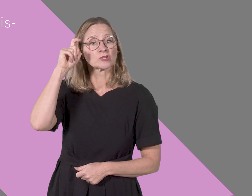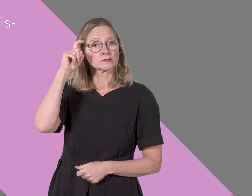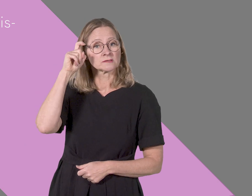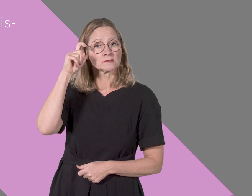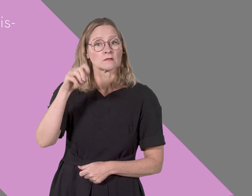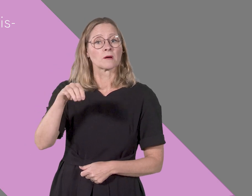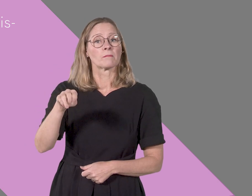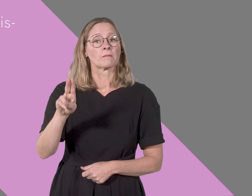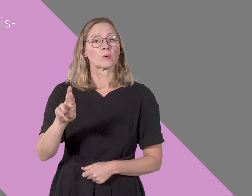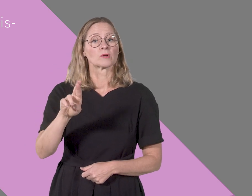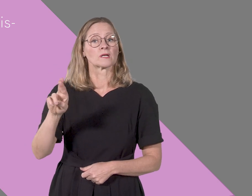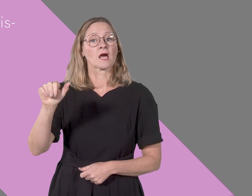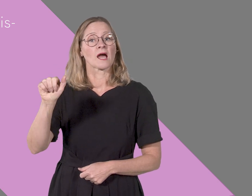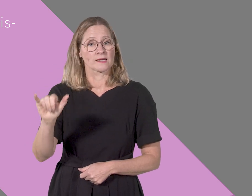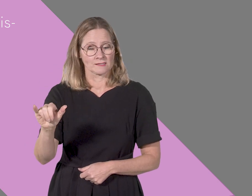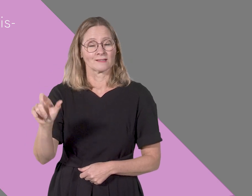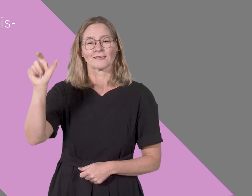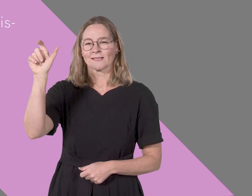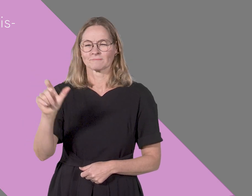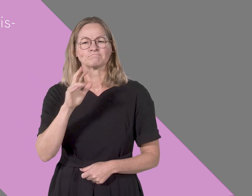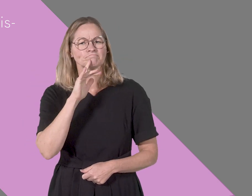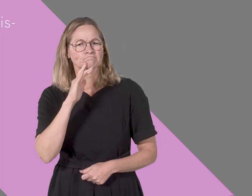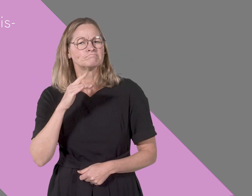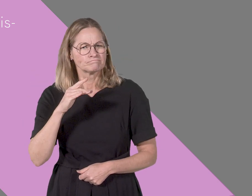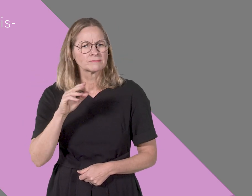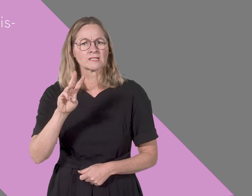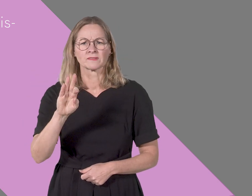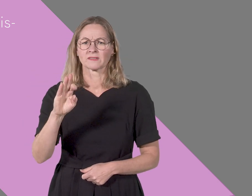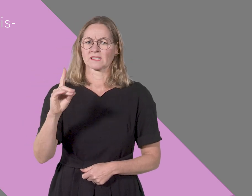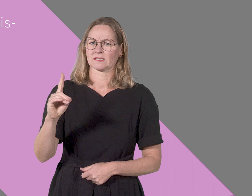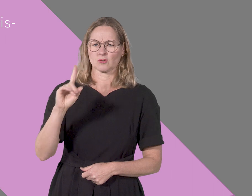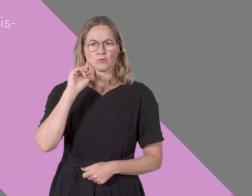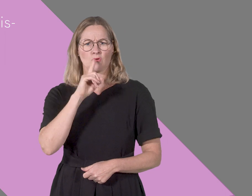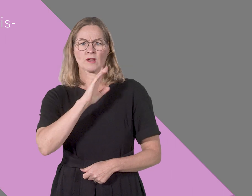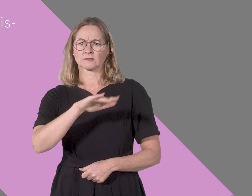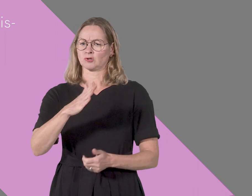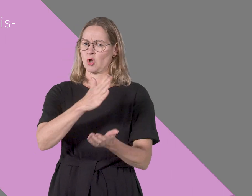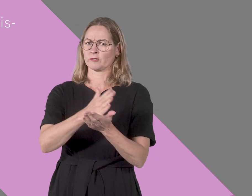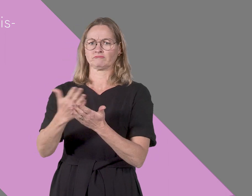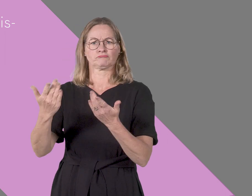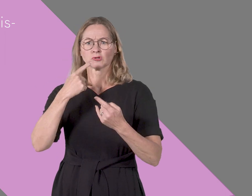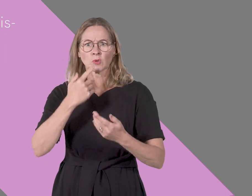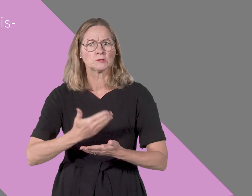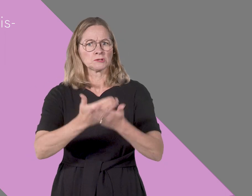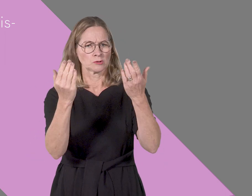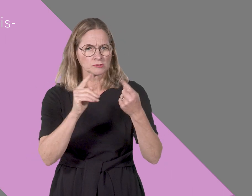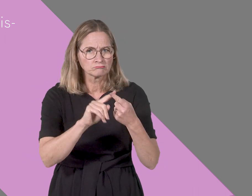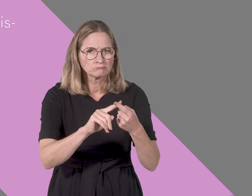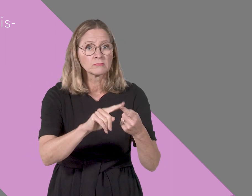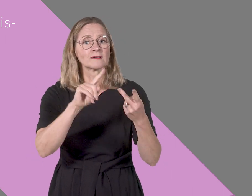Joseph Murrayta, joka kertoi meille WFD:n kuurojen lasten oikeuksien julistuksesta, -